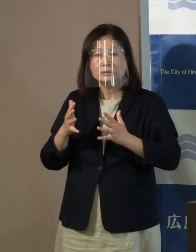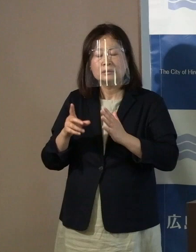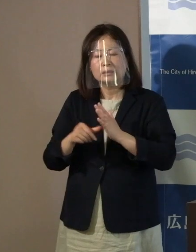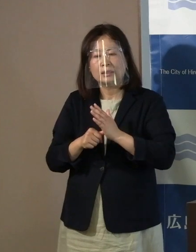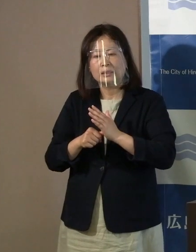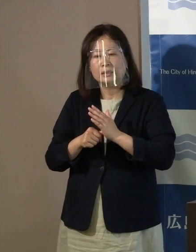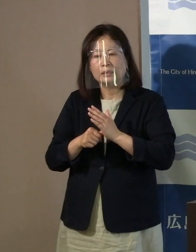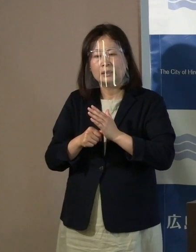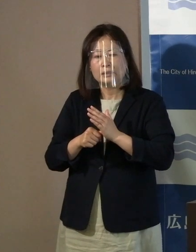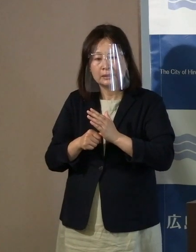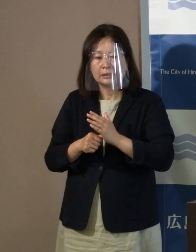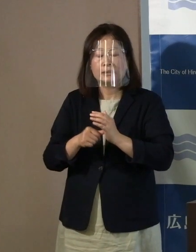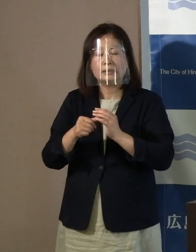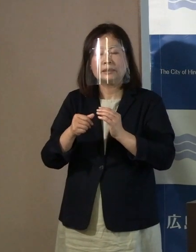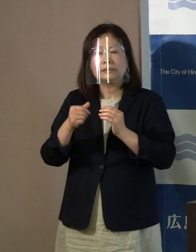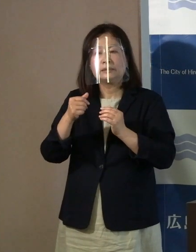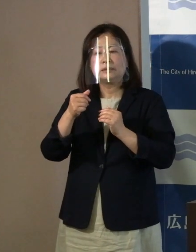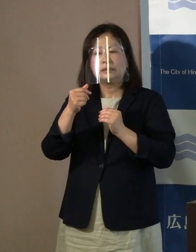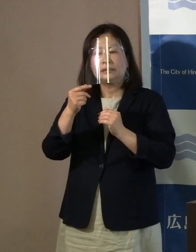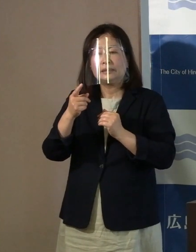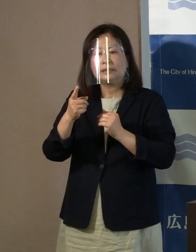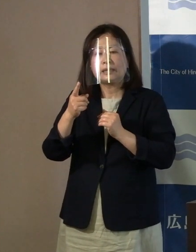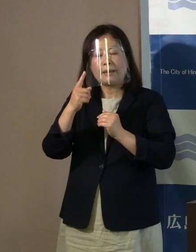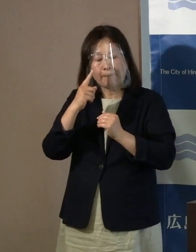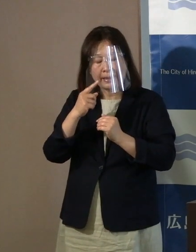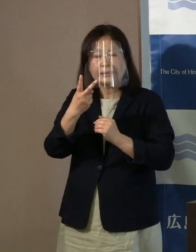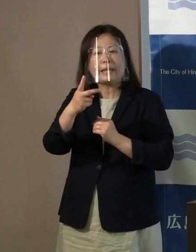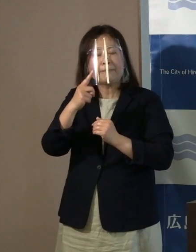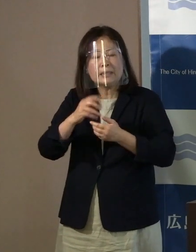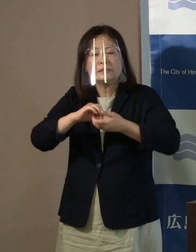1回目､2回目をセットということで 予約を取るようにしていますから､